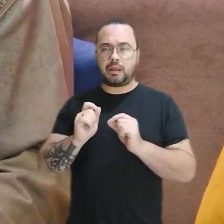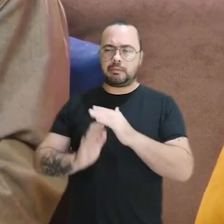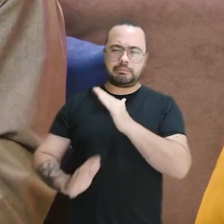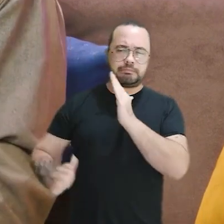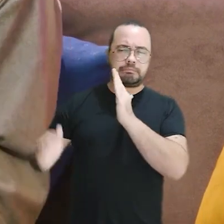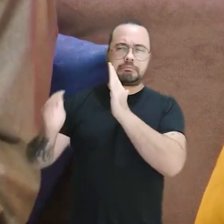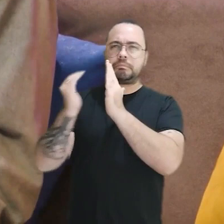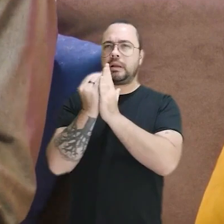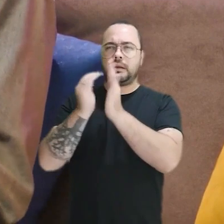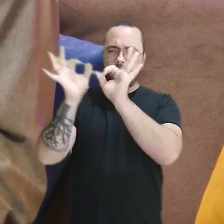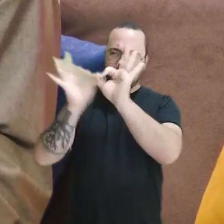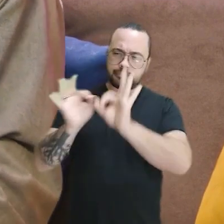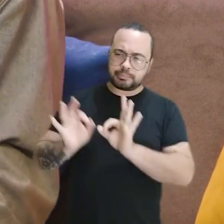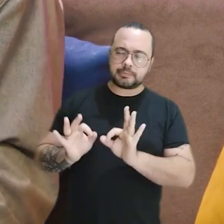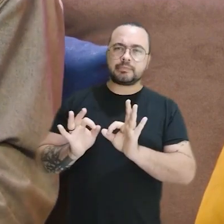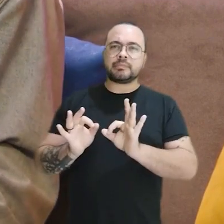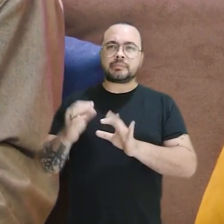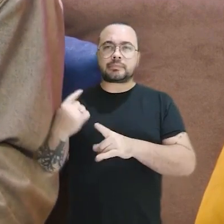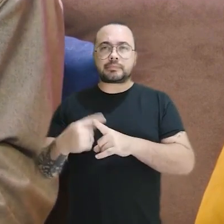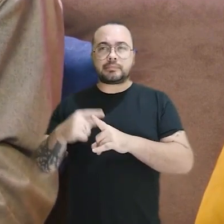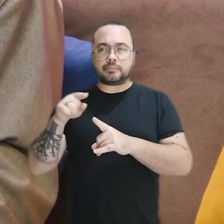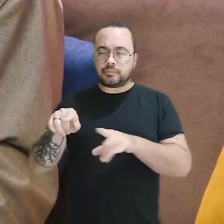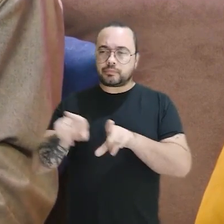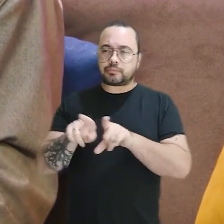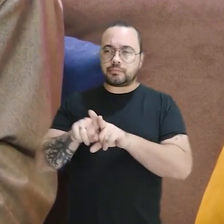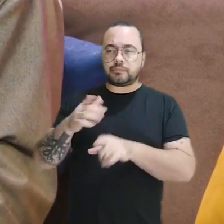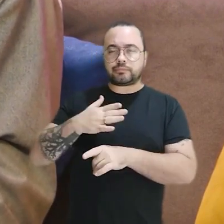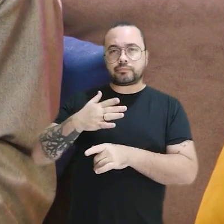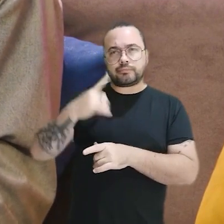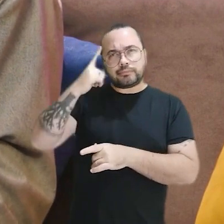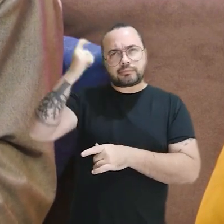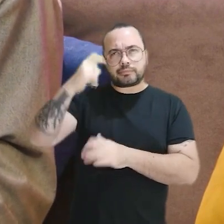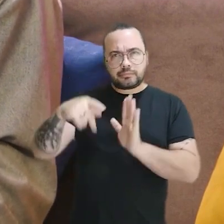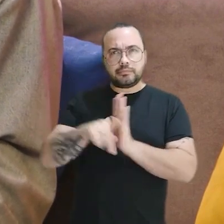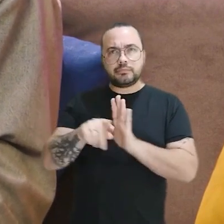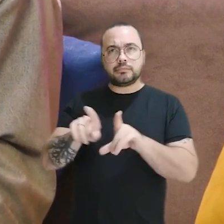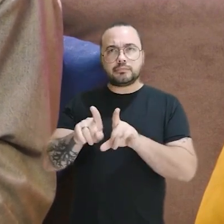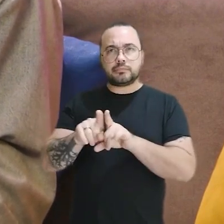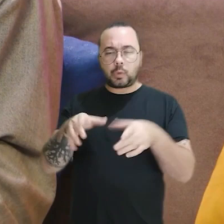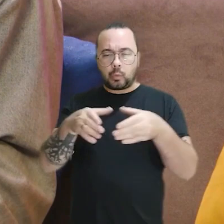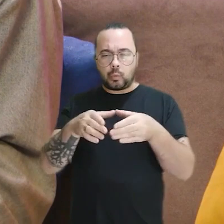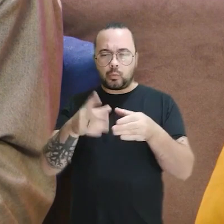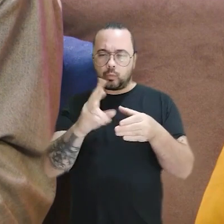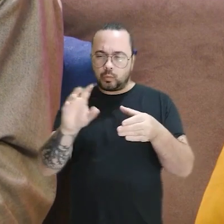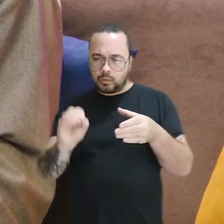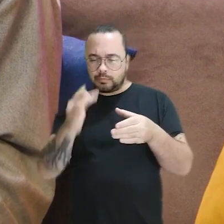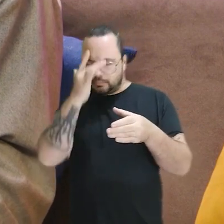de produzir algo. Porque é uma parada que envolve uma ideia tua e 250 pessoas, sabe?